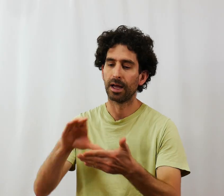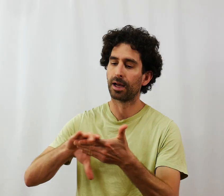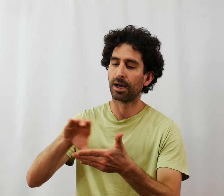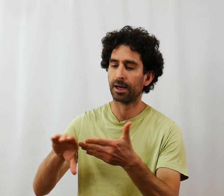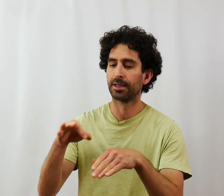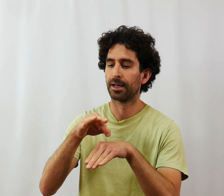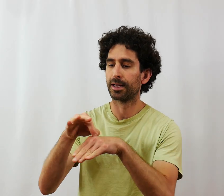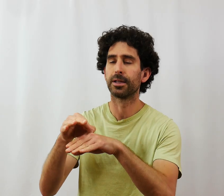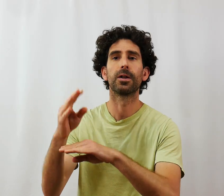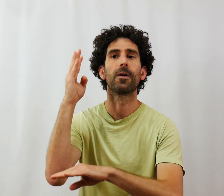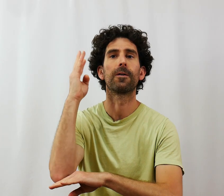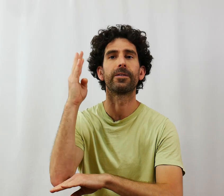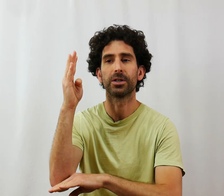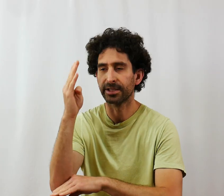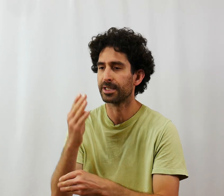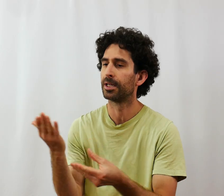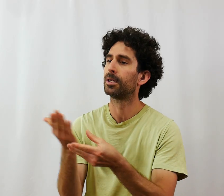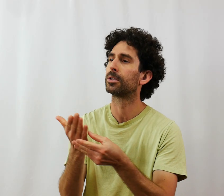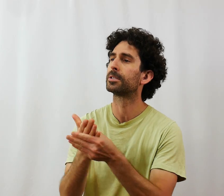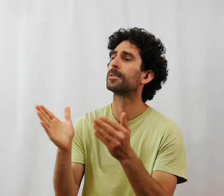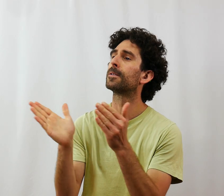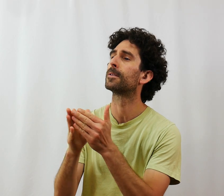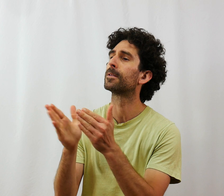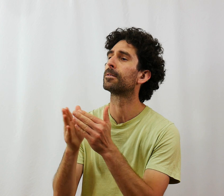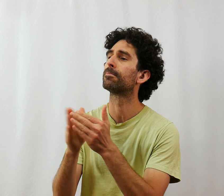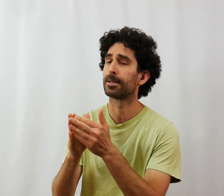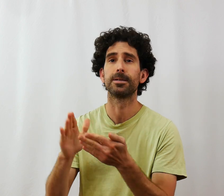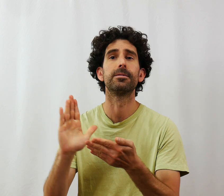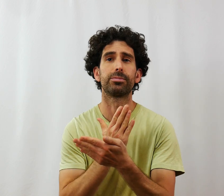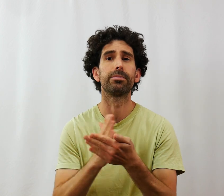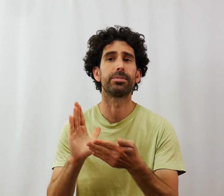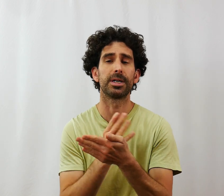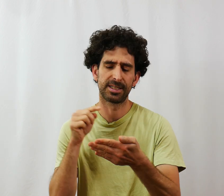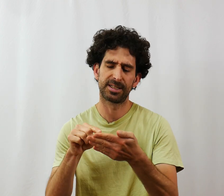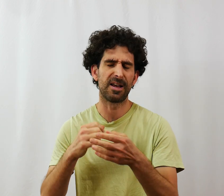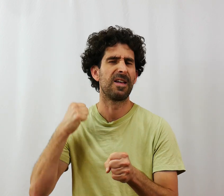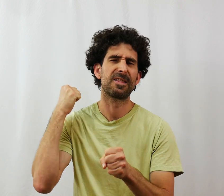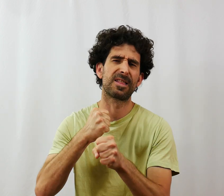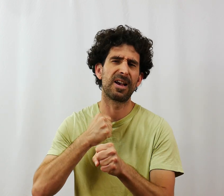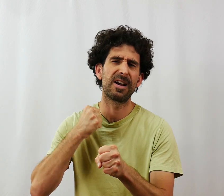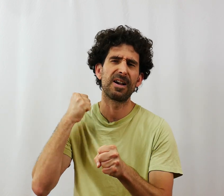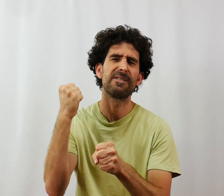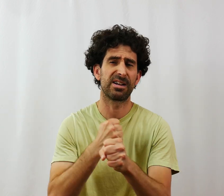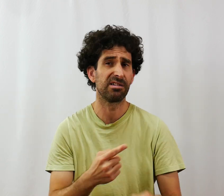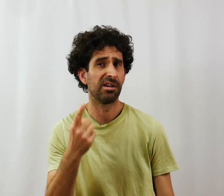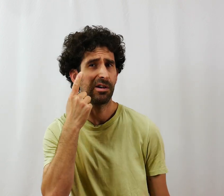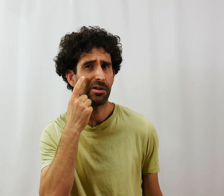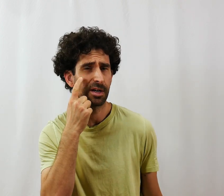Je prépare un dossier de demande d'une carte de guide-conférencier. C'est un gros travail, regarde.